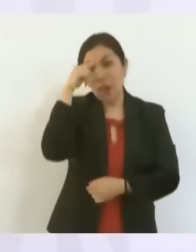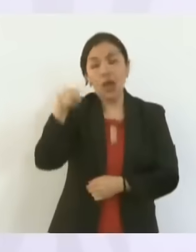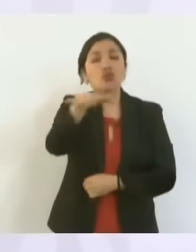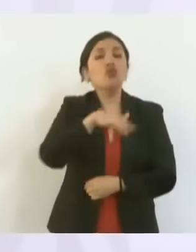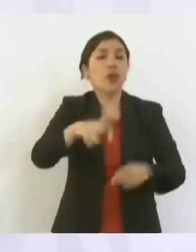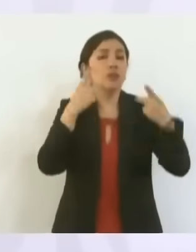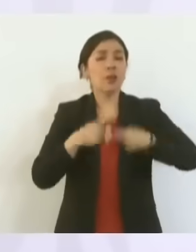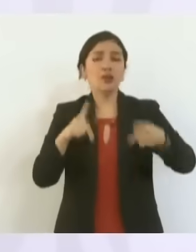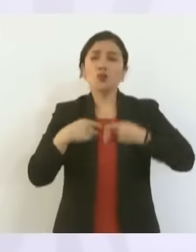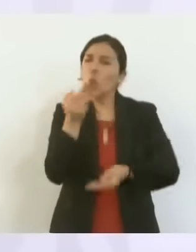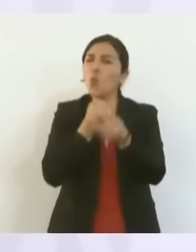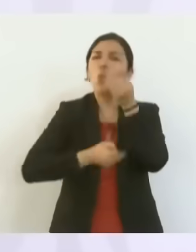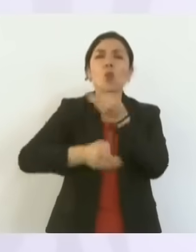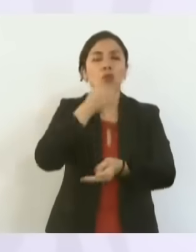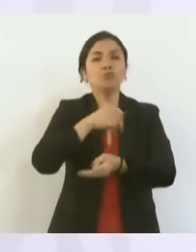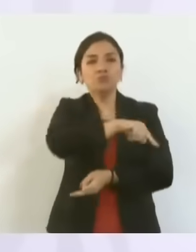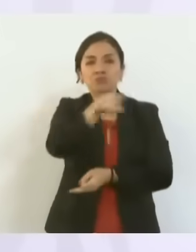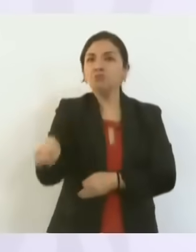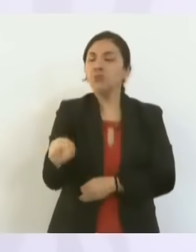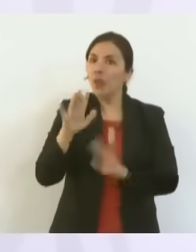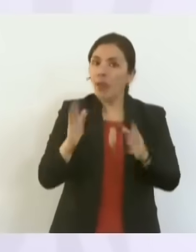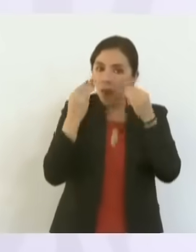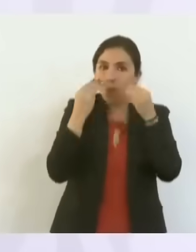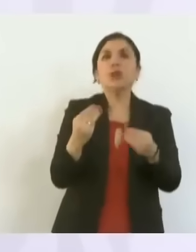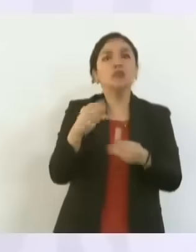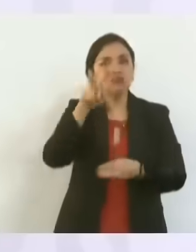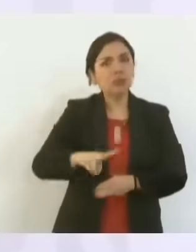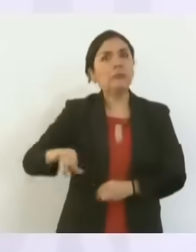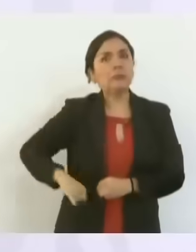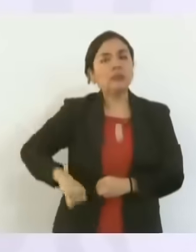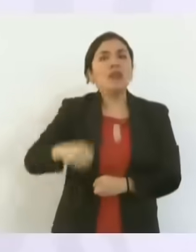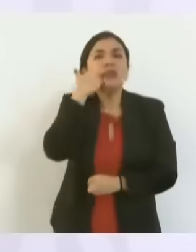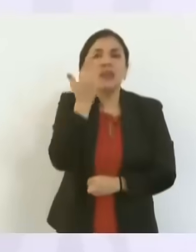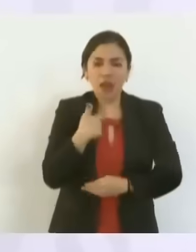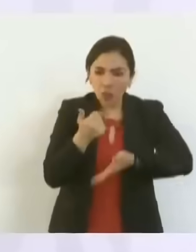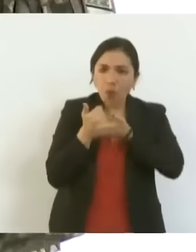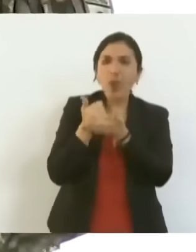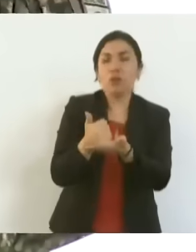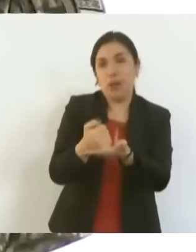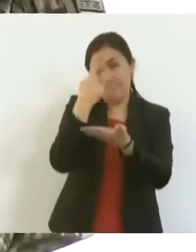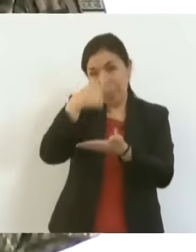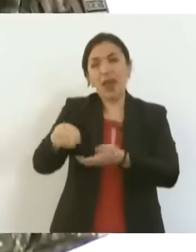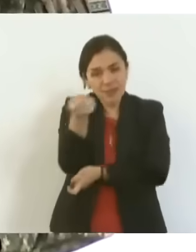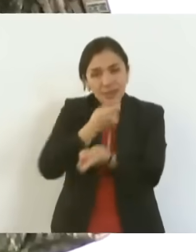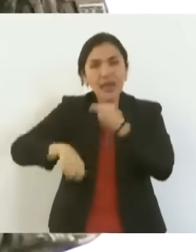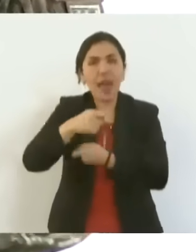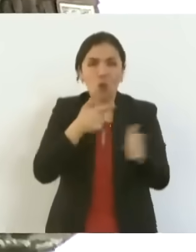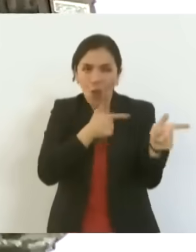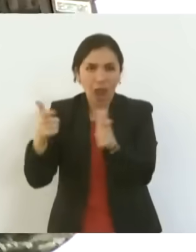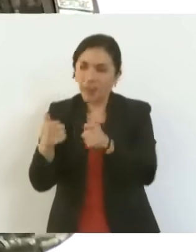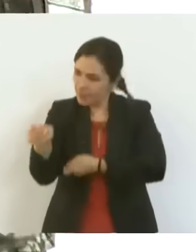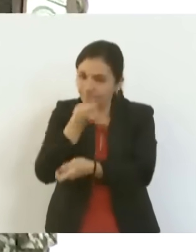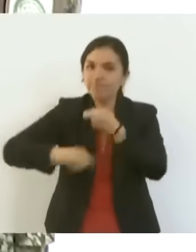en general que ha demostrado gran interés y colaboración en el canje de armamento. Esta